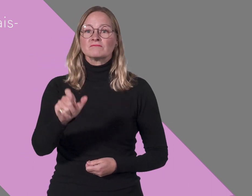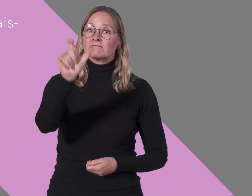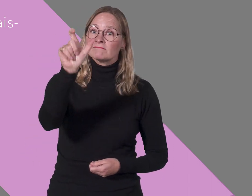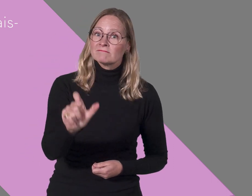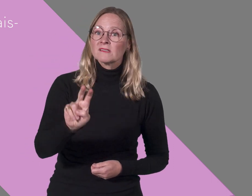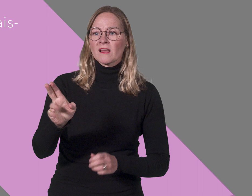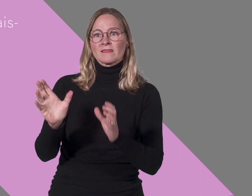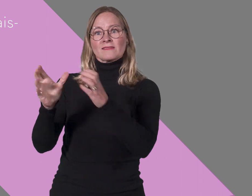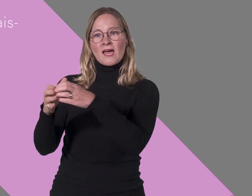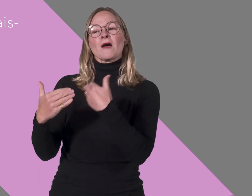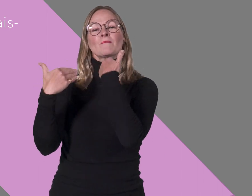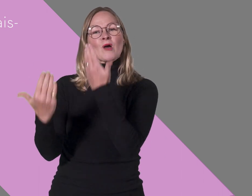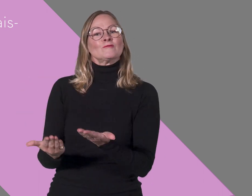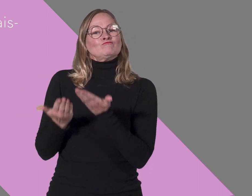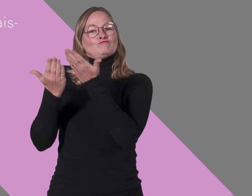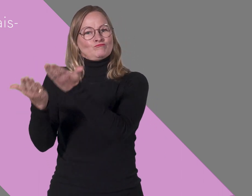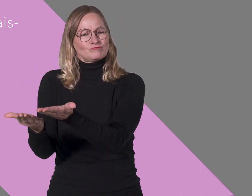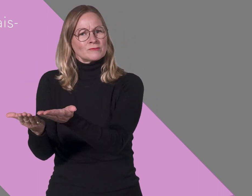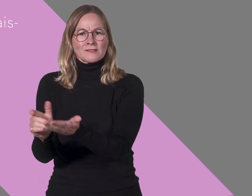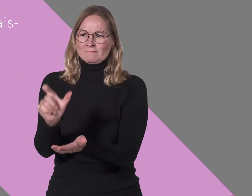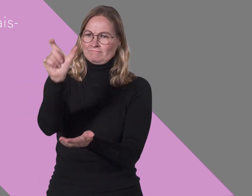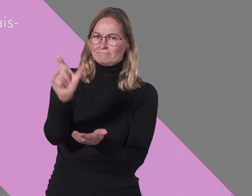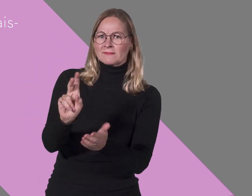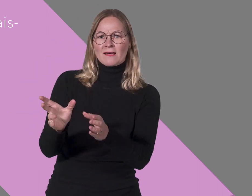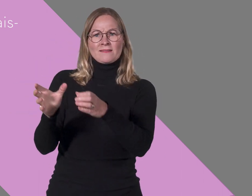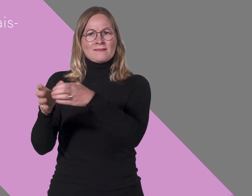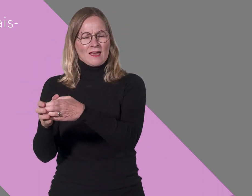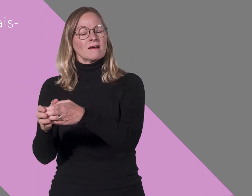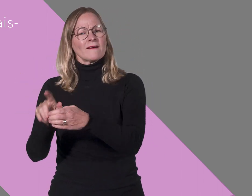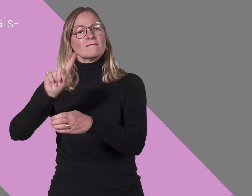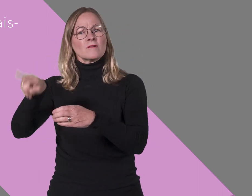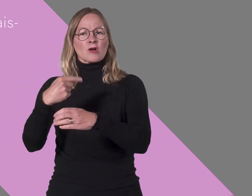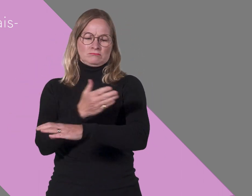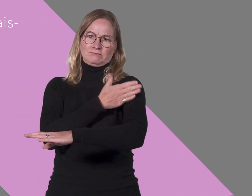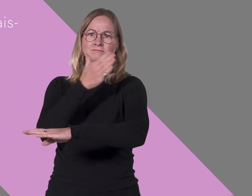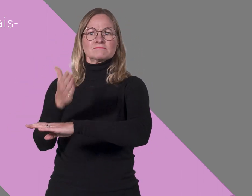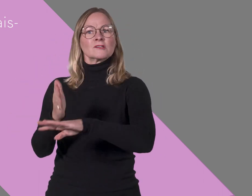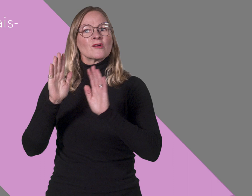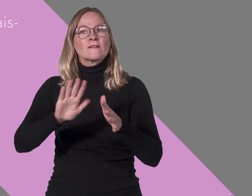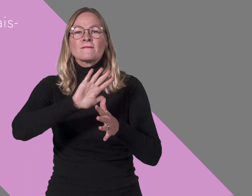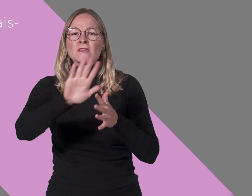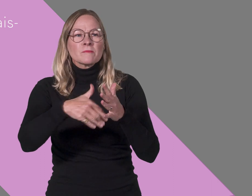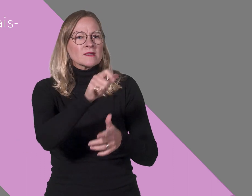henkilölle tai taholle, joka on ajanut viittomakielisten -